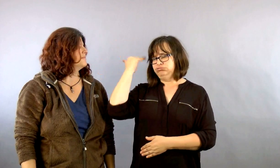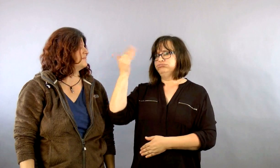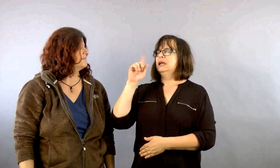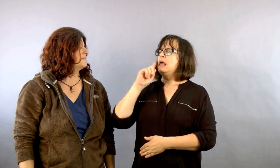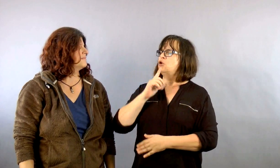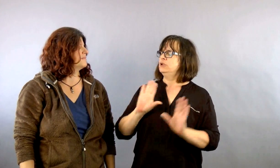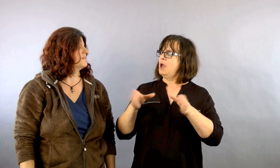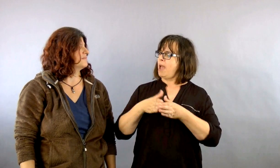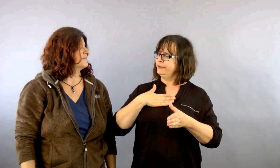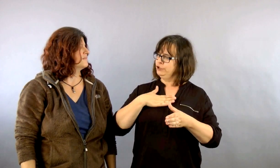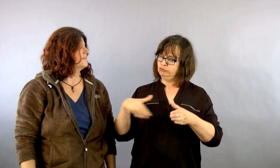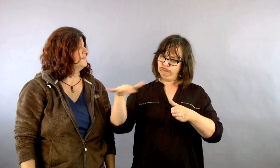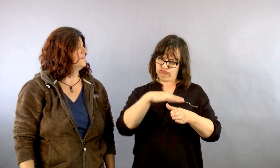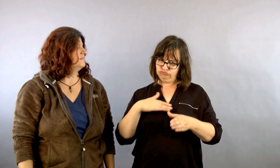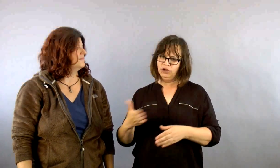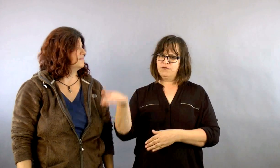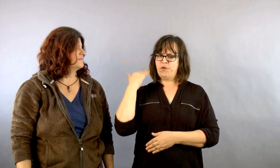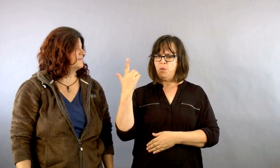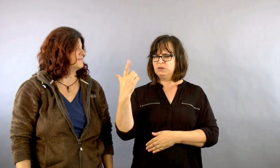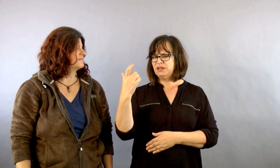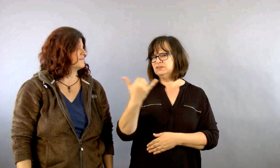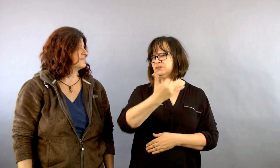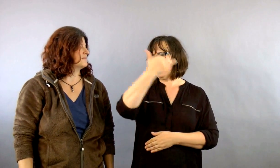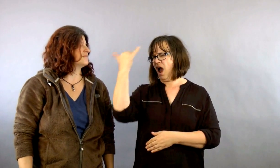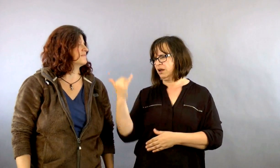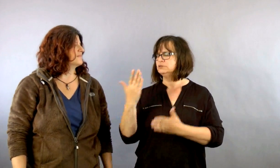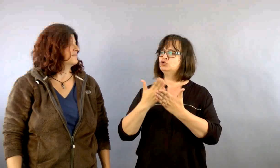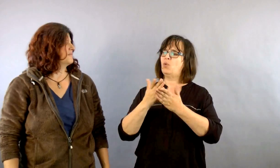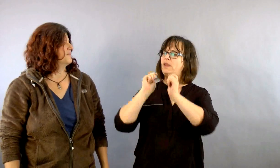Die Gehörlosengemeinde hat schon vor 20 Jahren